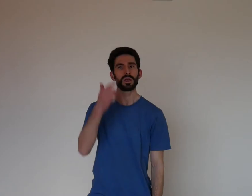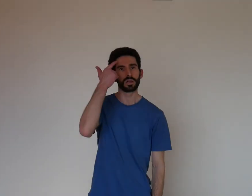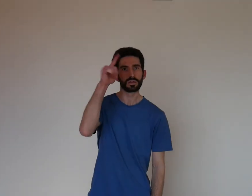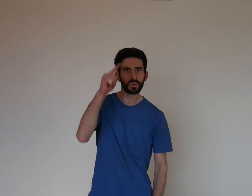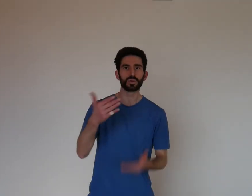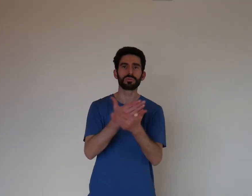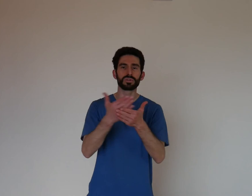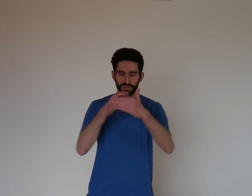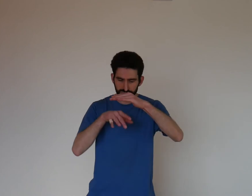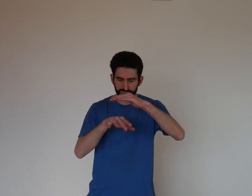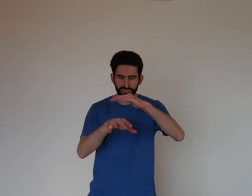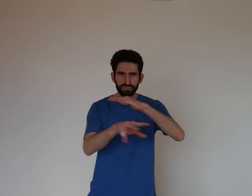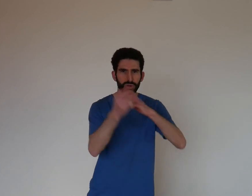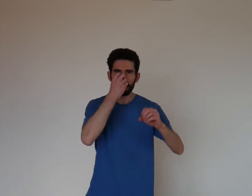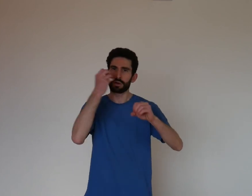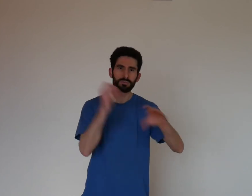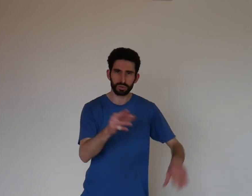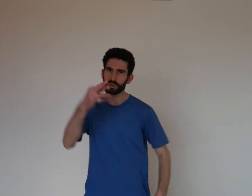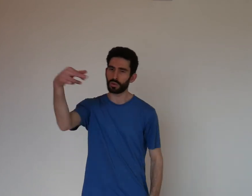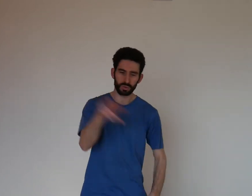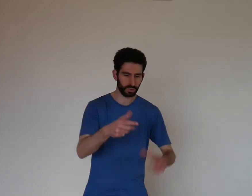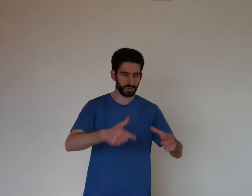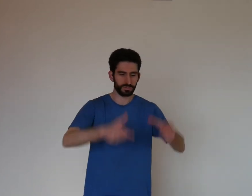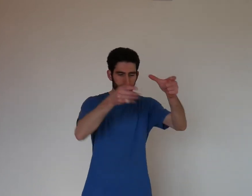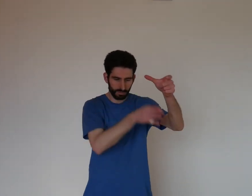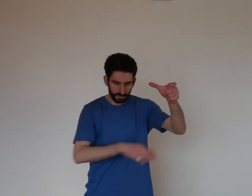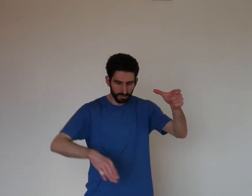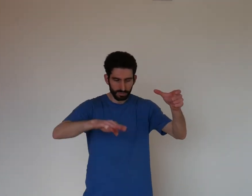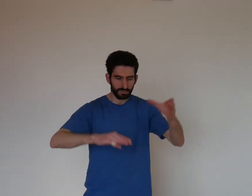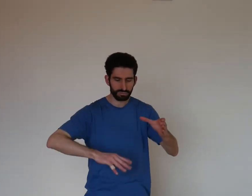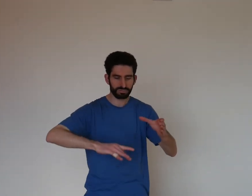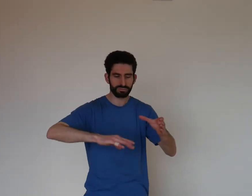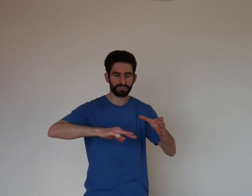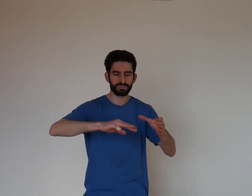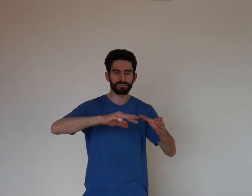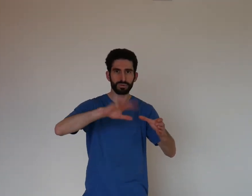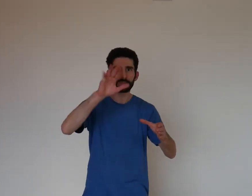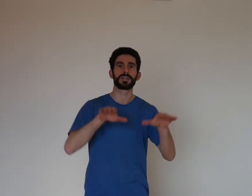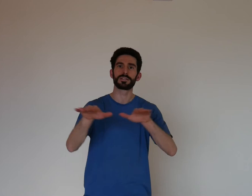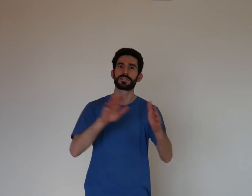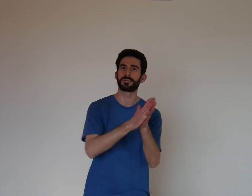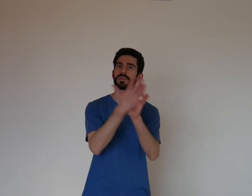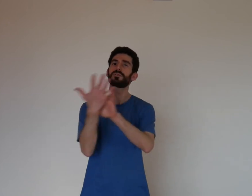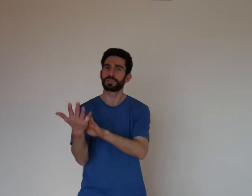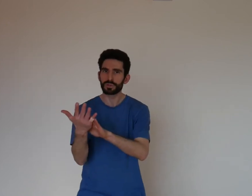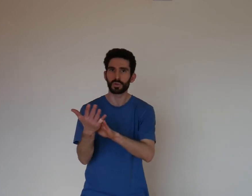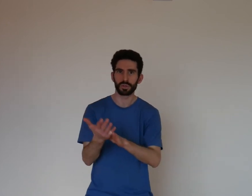A Lyon, le projet des égouts ayant été abandonné, on est revenu aux fosses d'aisance. Mais le système a évolué.